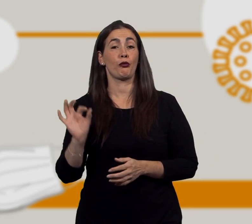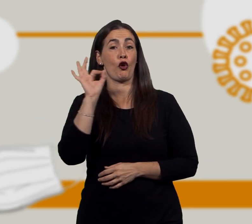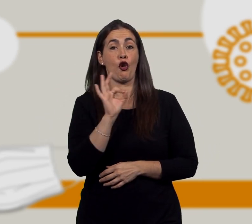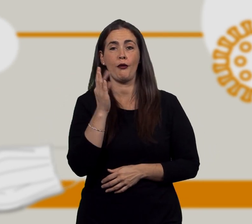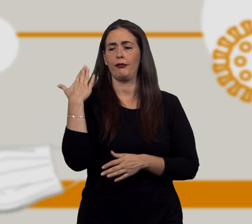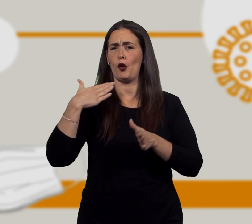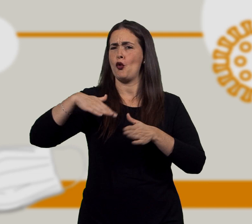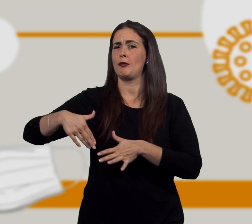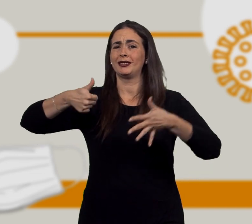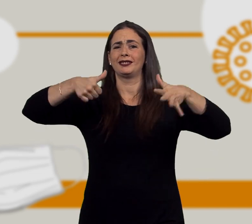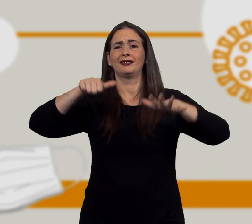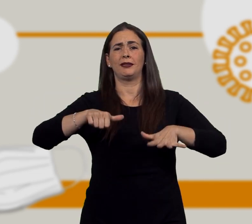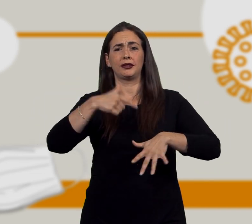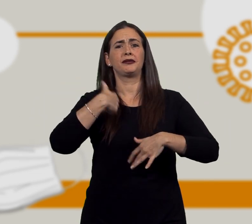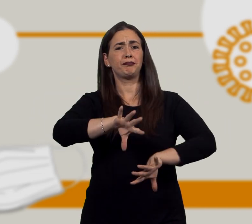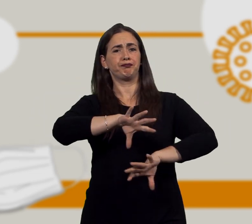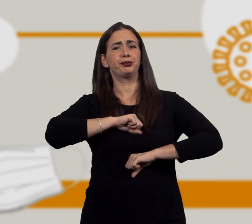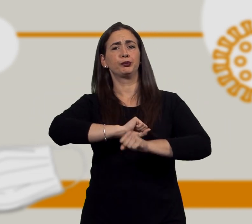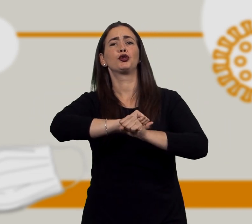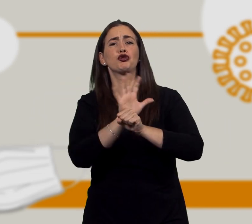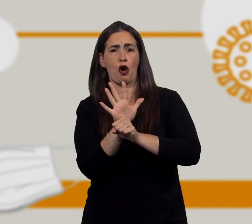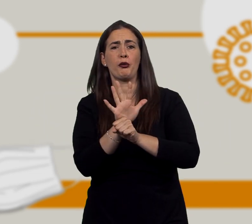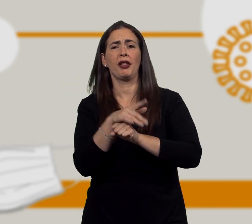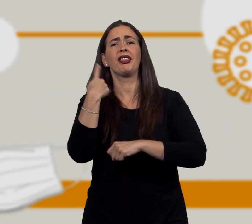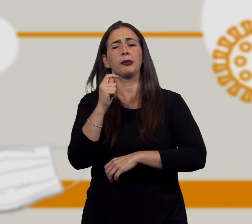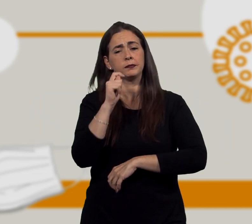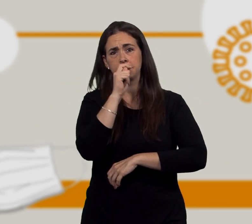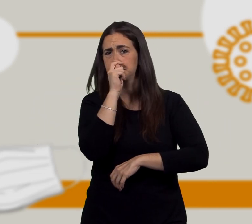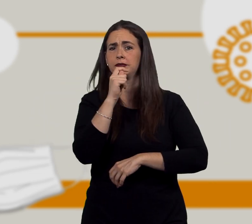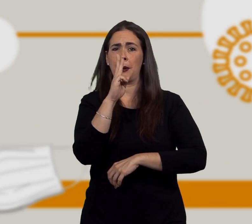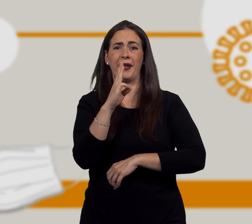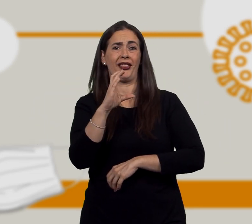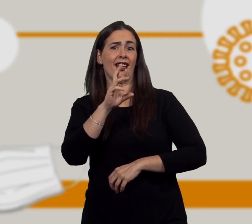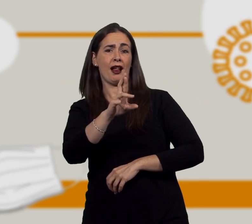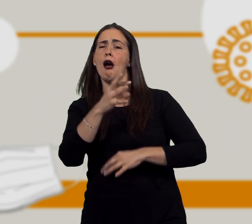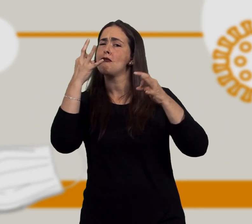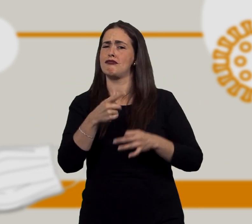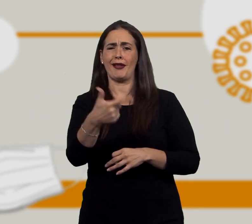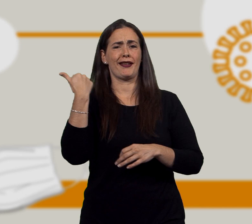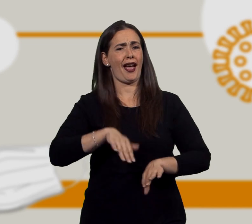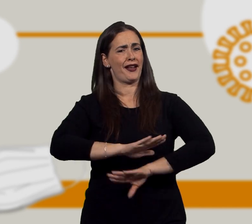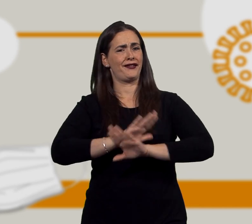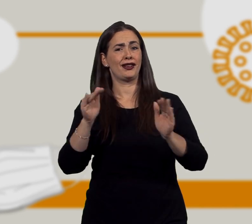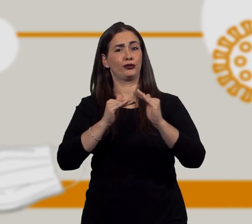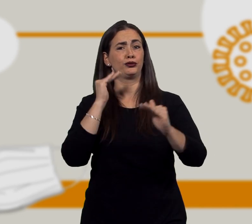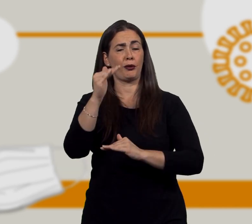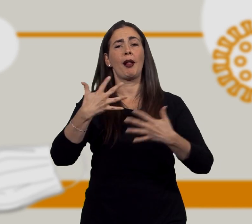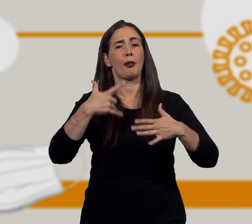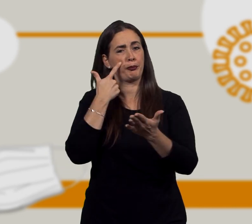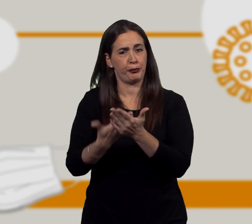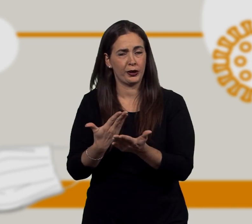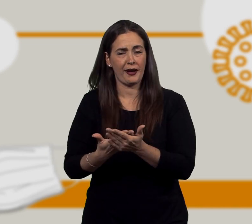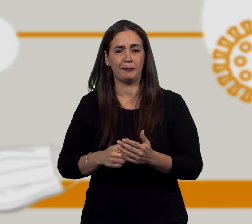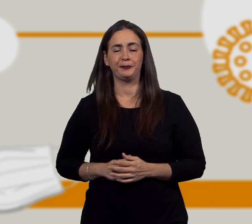Si has passat la malaltia en els últimos sis mesos i tens una PCR que ho acrediti.